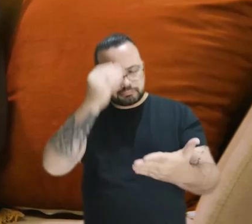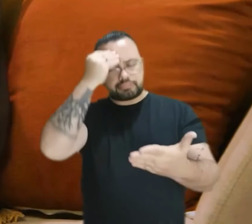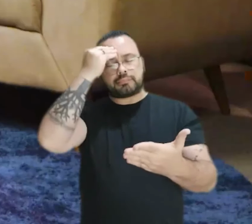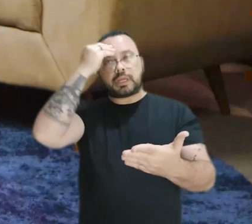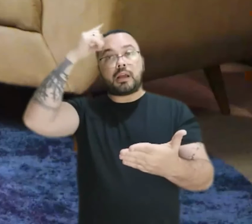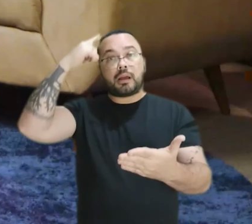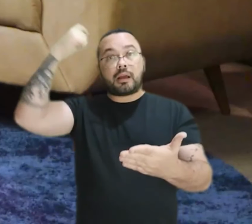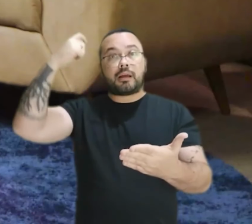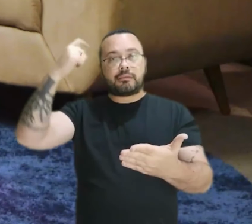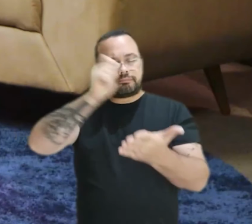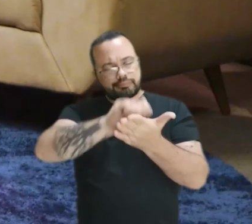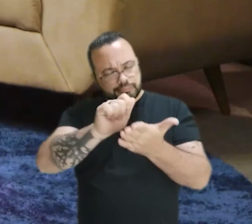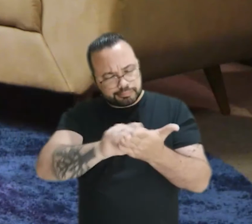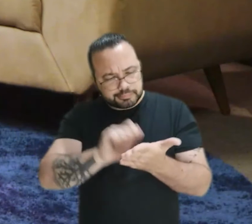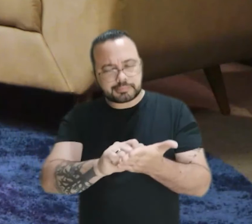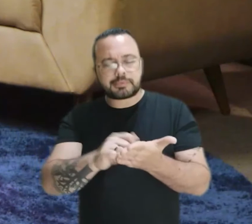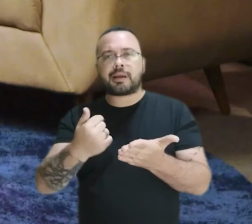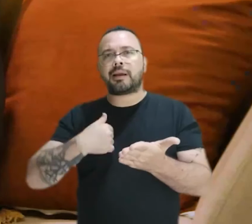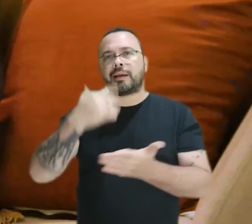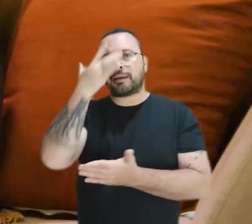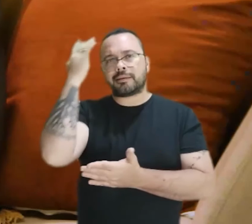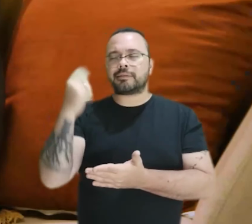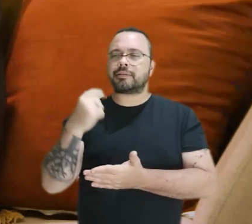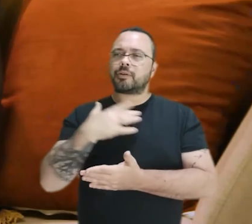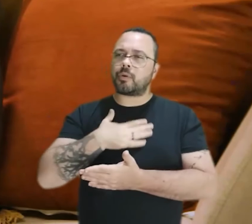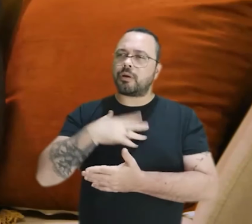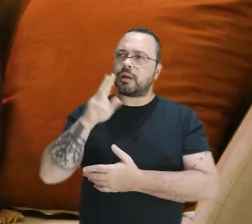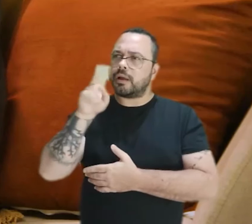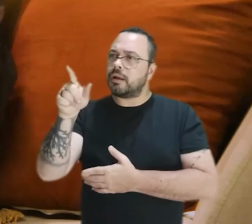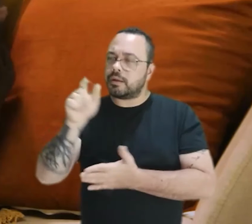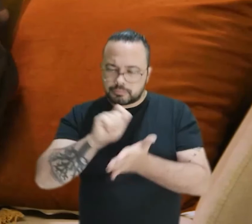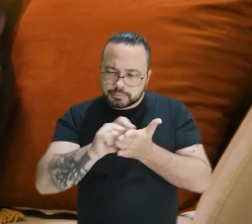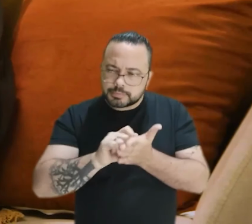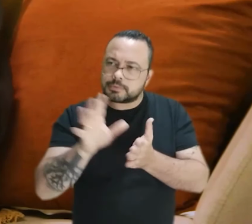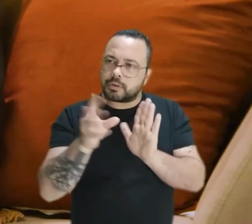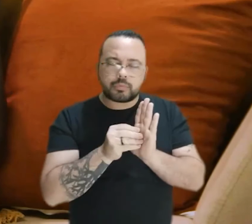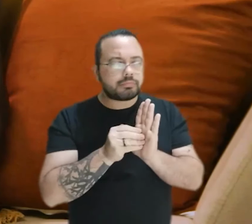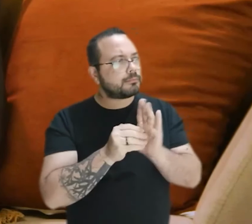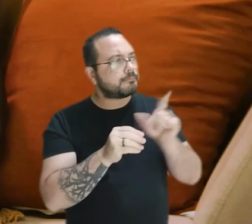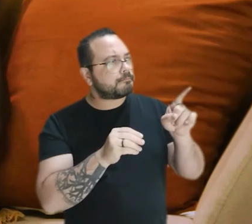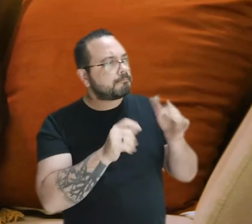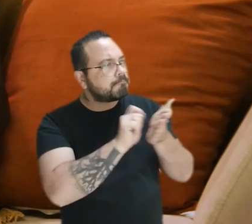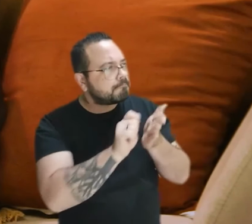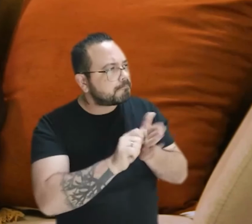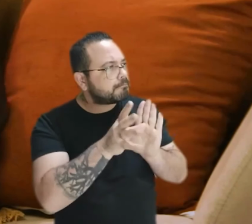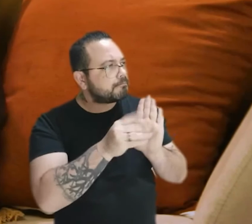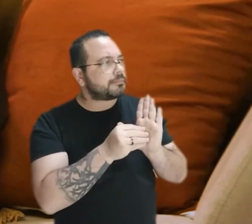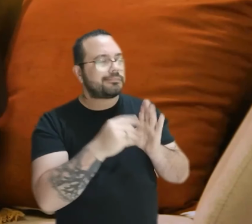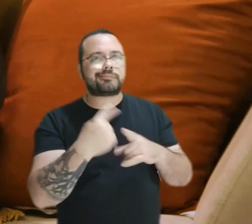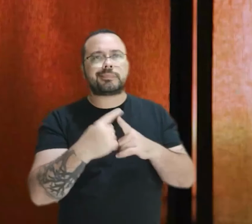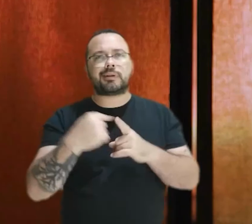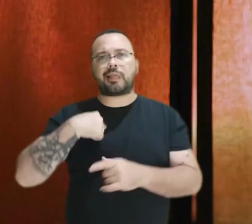Então, eu sou uma anotadora compulsiva, sabe? Até porque minha memória é um pouco... capenga.